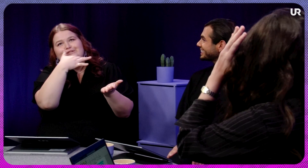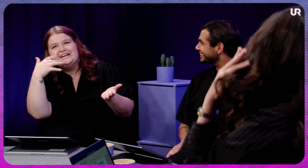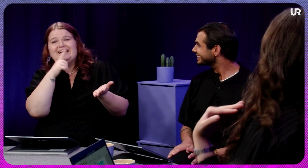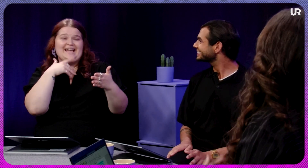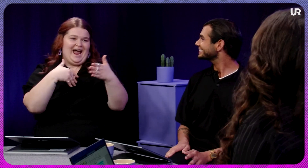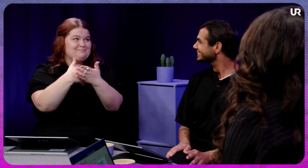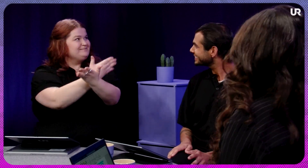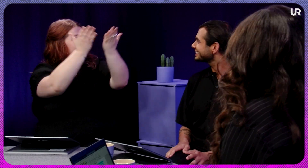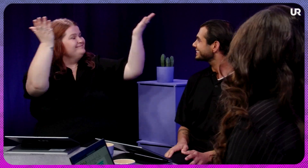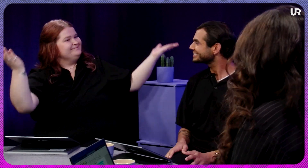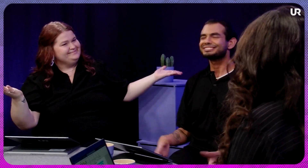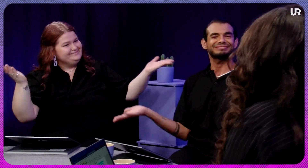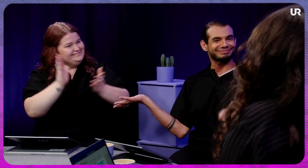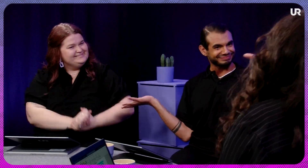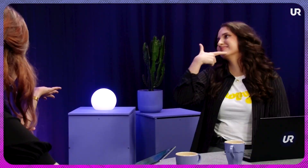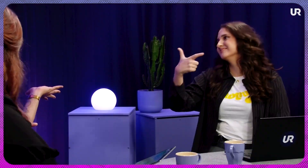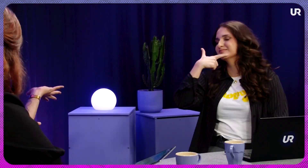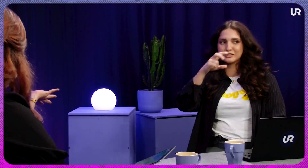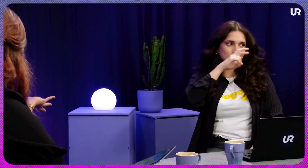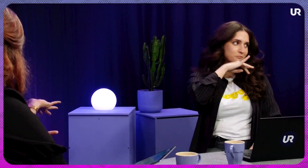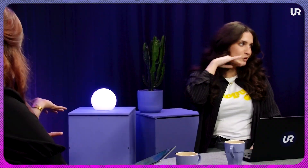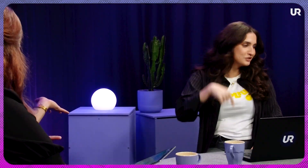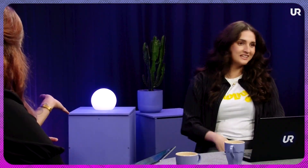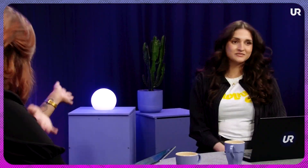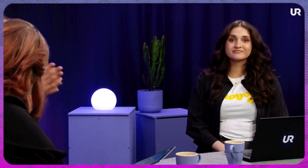Josephine: Välkommen till vårt lilla mysiga hem! Jessica: Tack tack, det ser mysigt ut här!